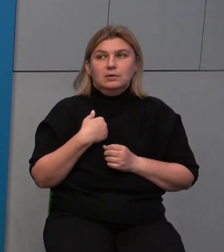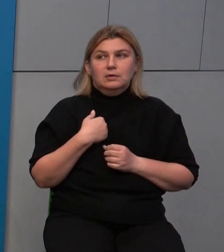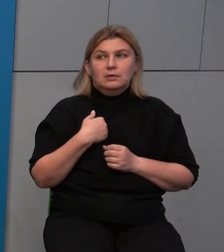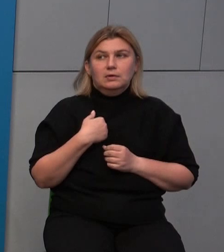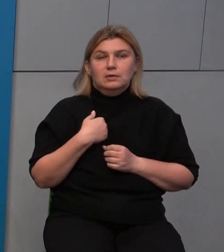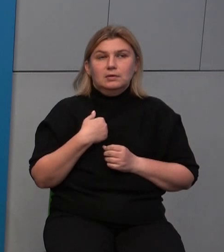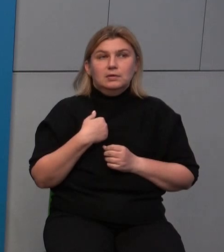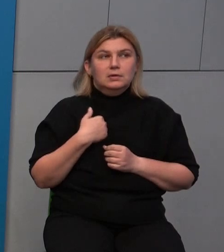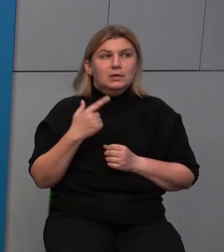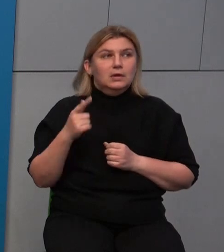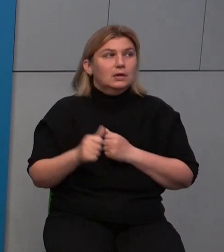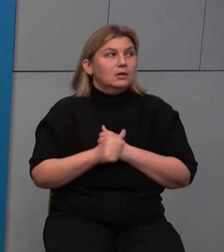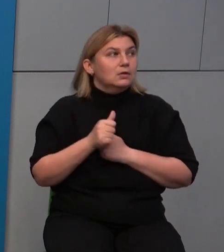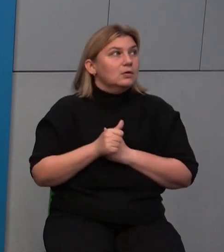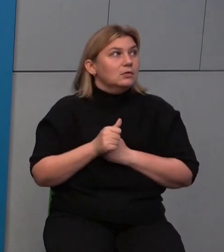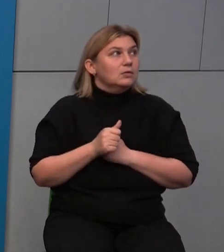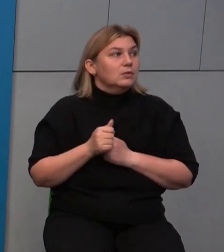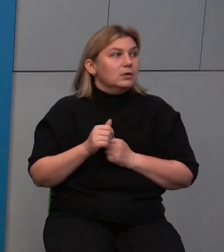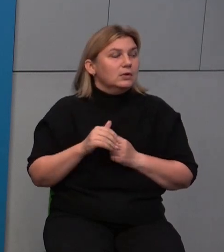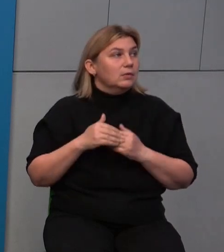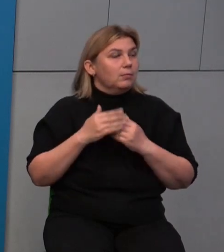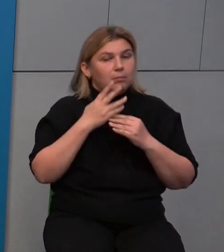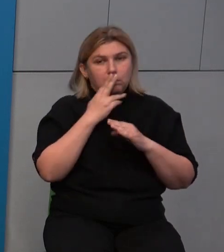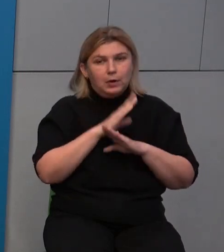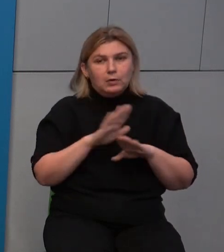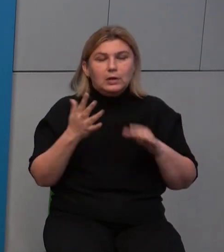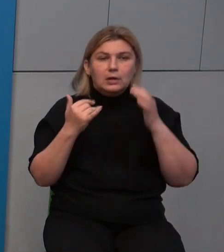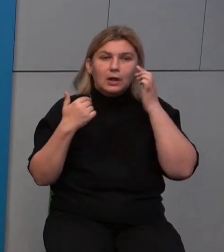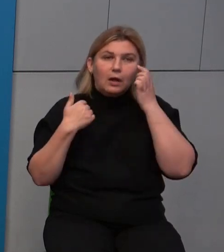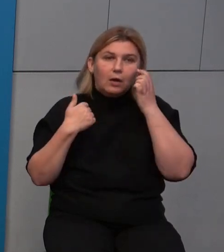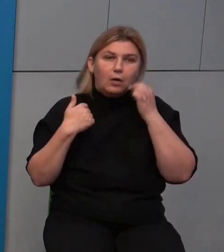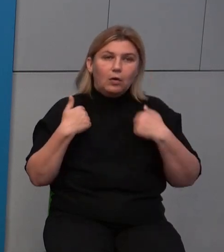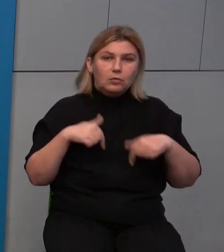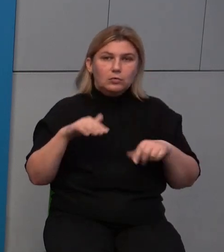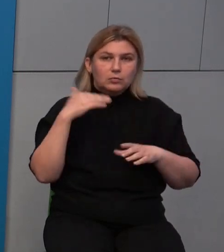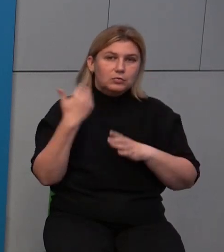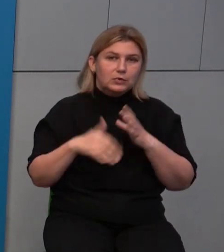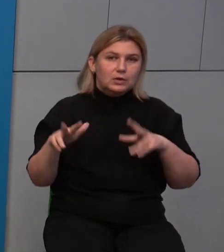W tych dokumentach pokazał, ile osób stracił z rodziny podczas wojny,